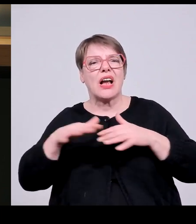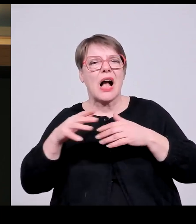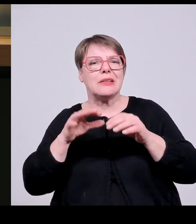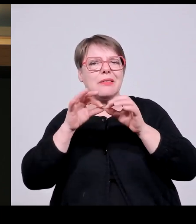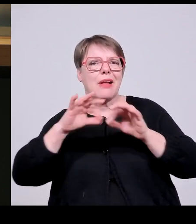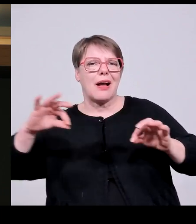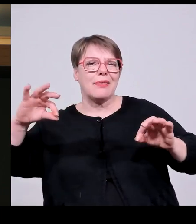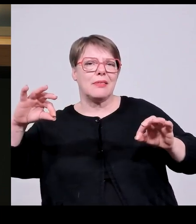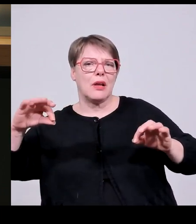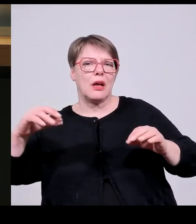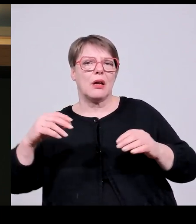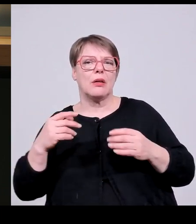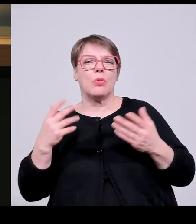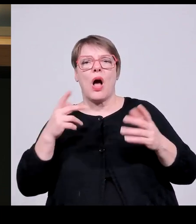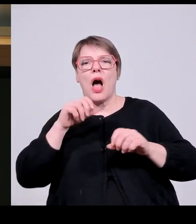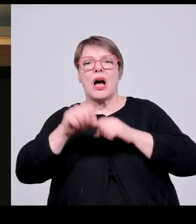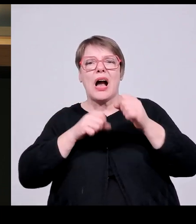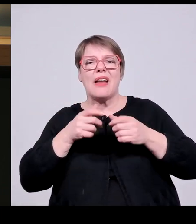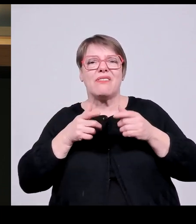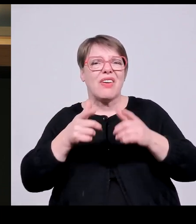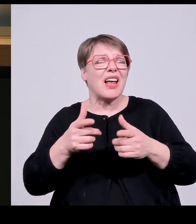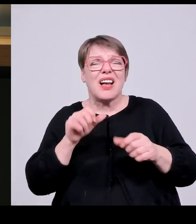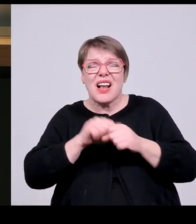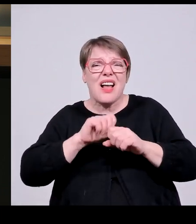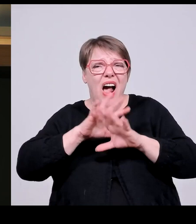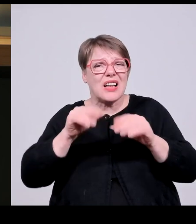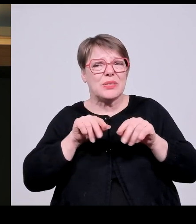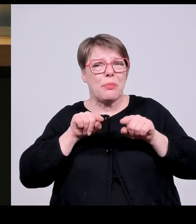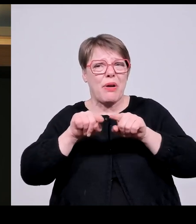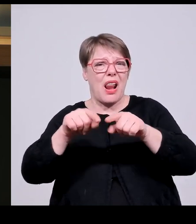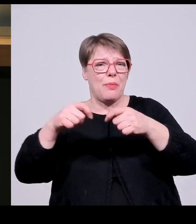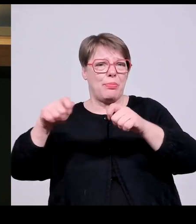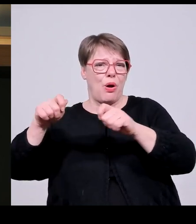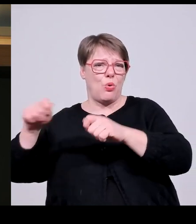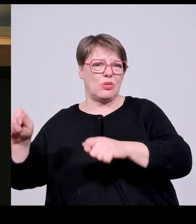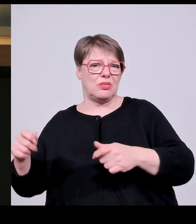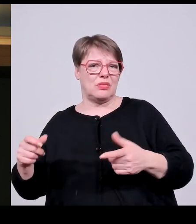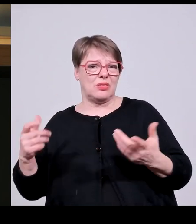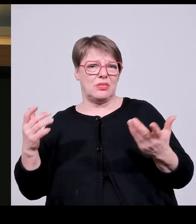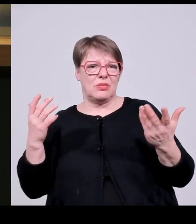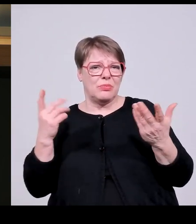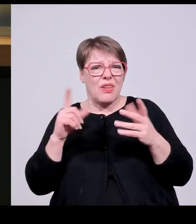den Bund vermeiden, und das droht, wenn es Verzögerungen gibt. Apropos Wirtschaft auf dafür Herr Schneider